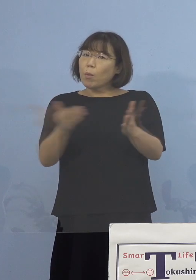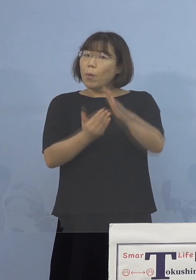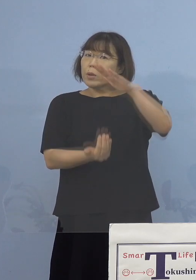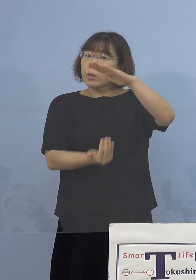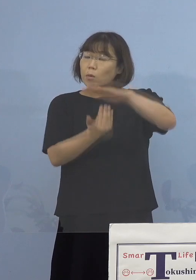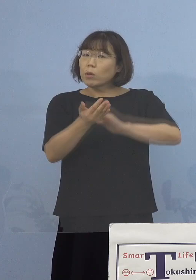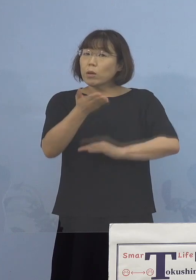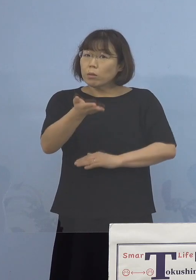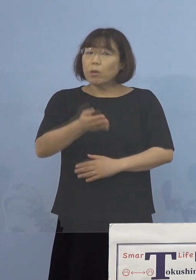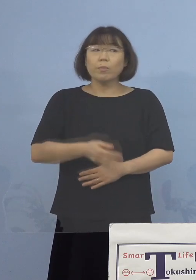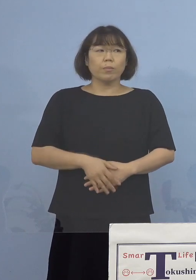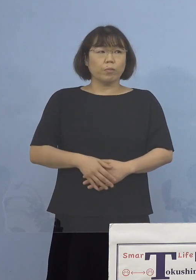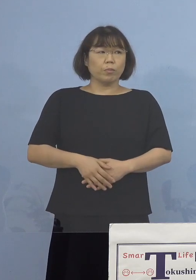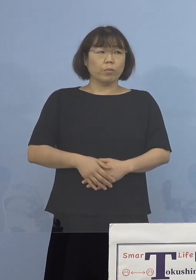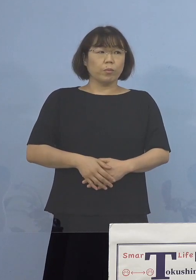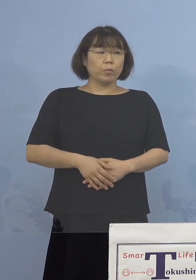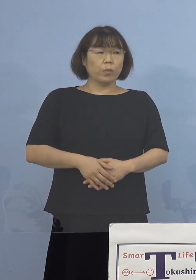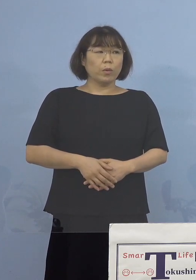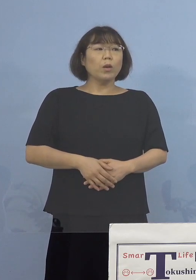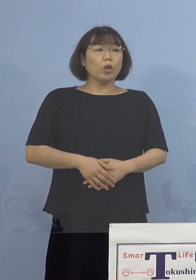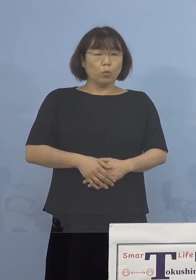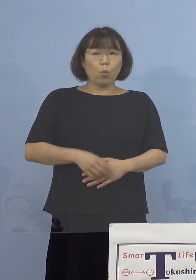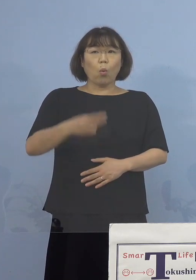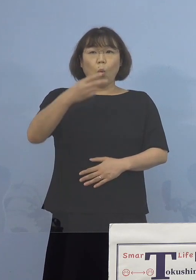（保健福祉部長） 要は高校生以下